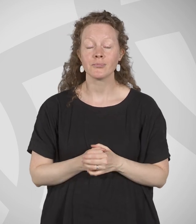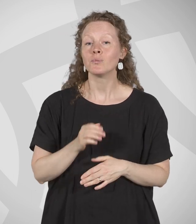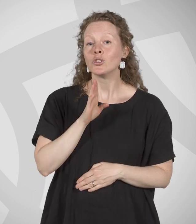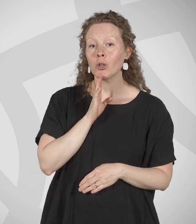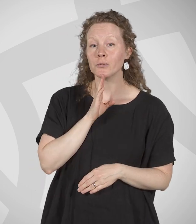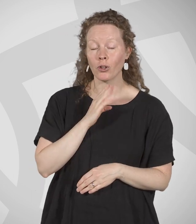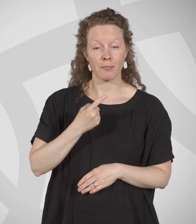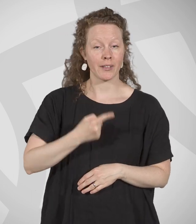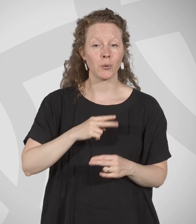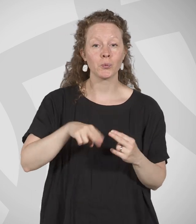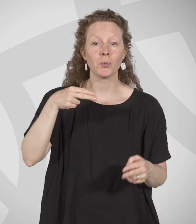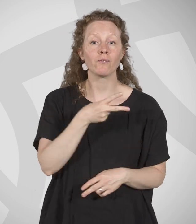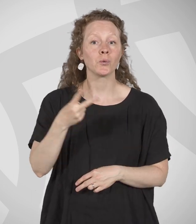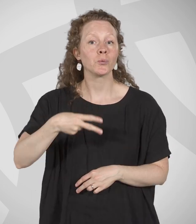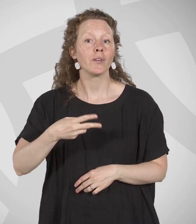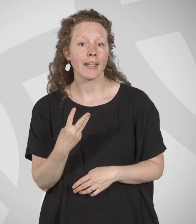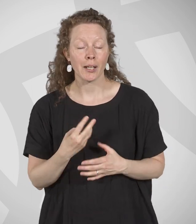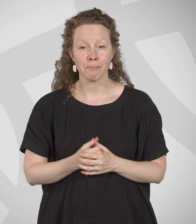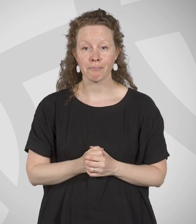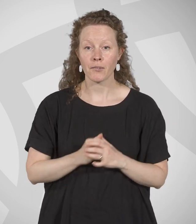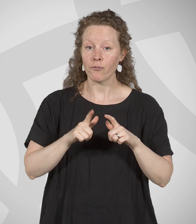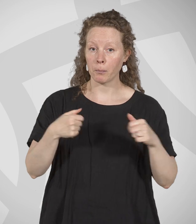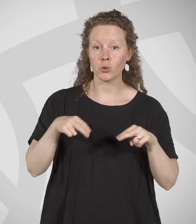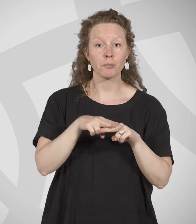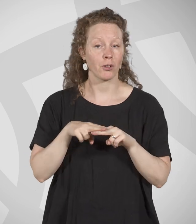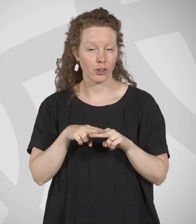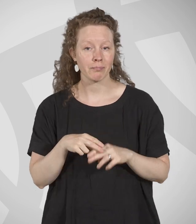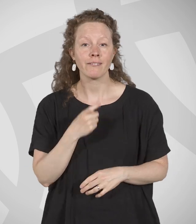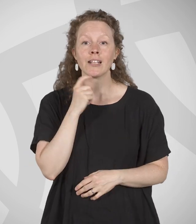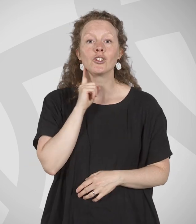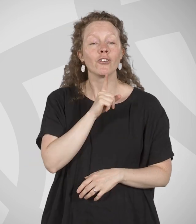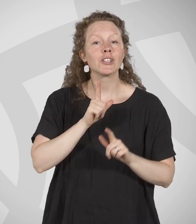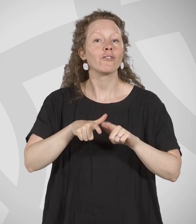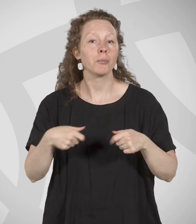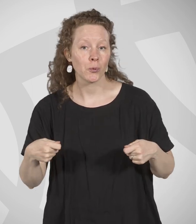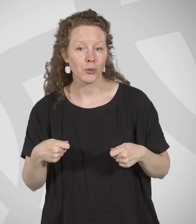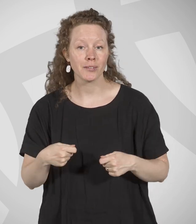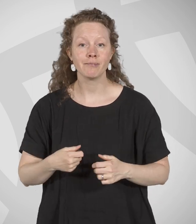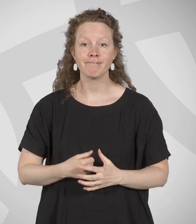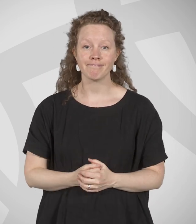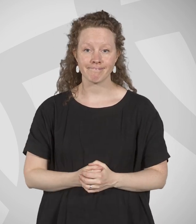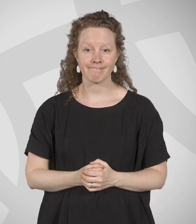Jakobstad den 10 juni 2023, Förbundsmötet för Finlands Dövas Förbund.